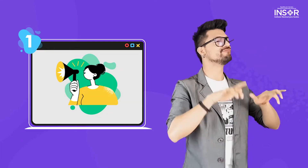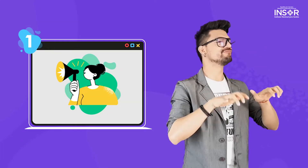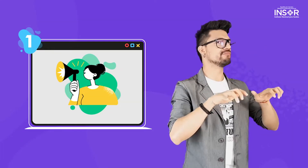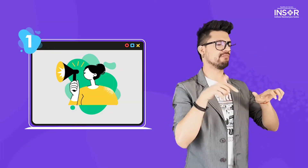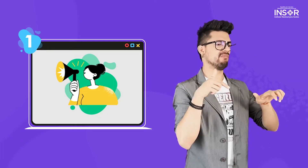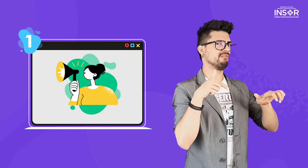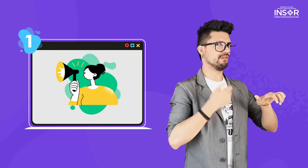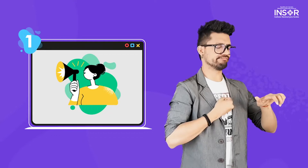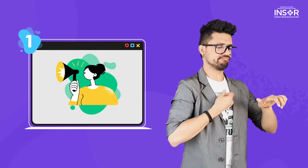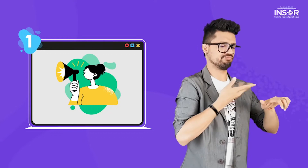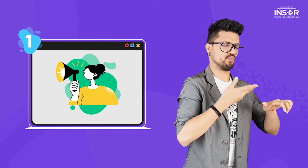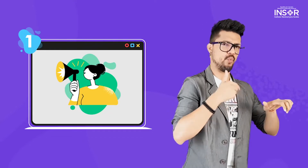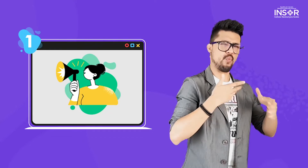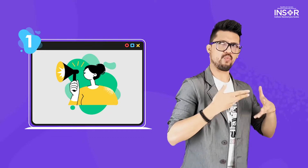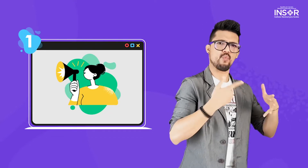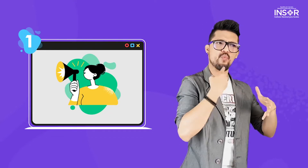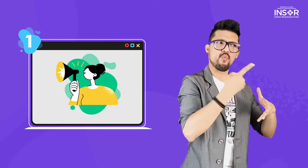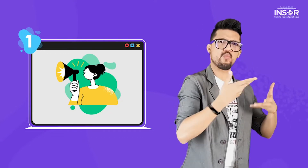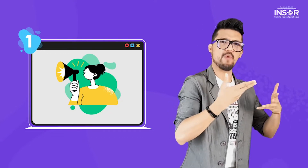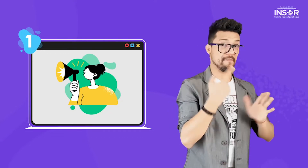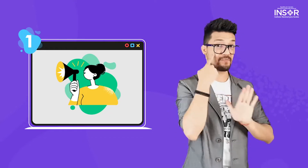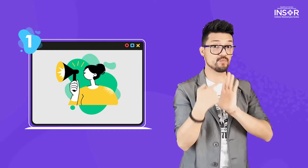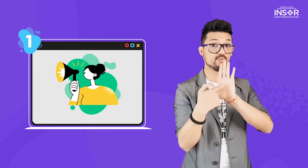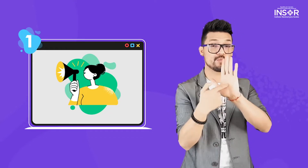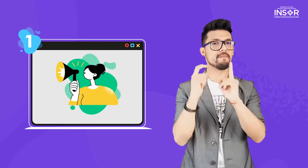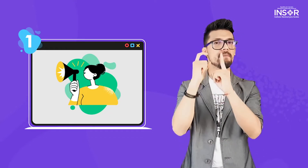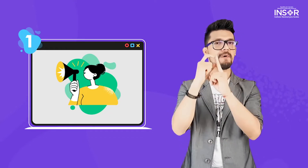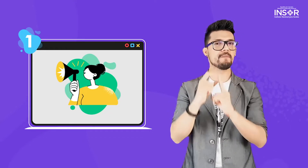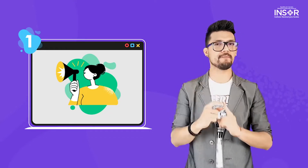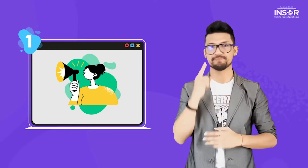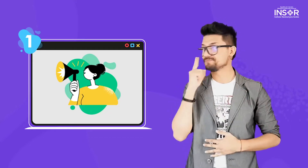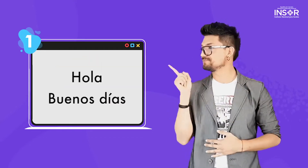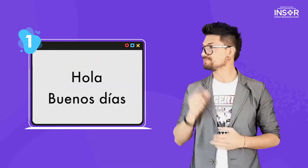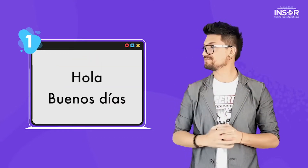o con cualquier otra persona, no dejen de lado sus modales. Observen: